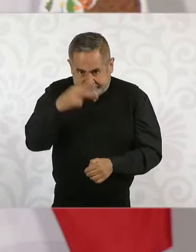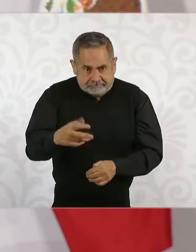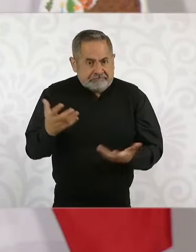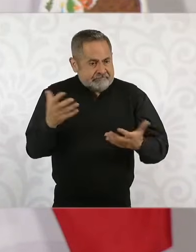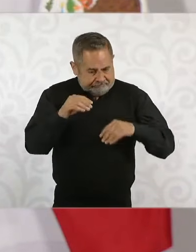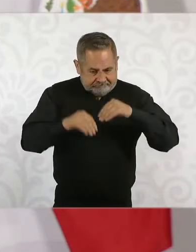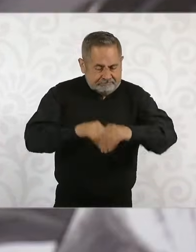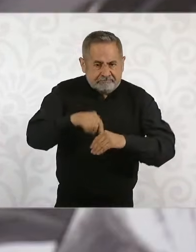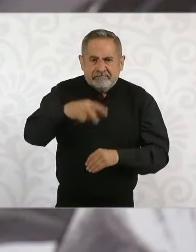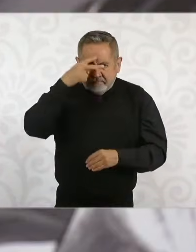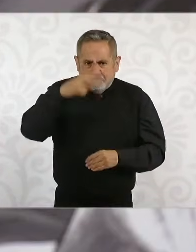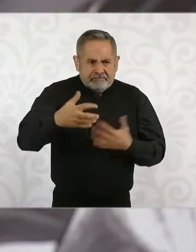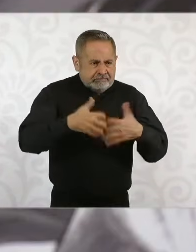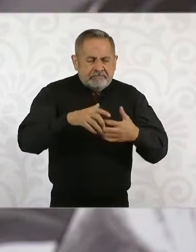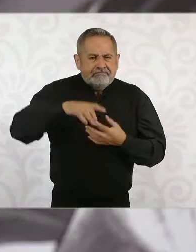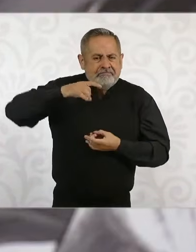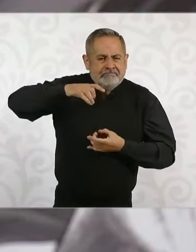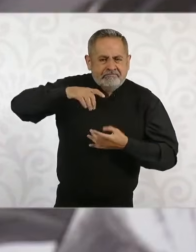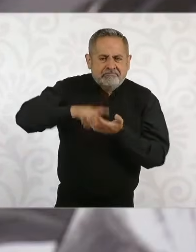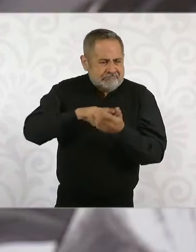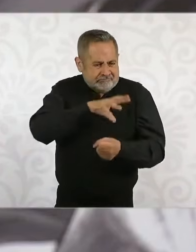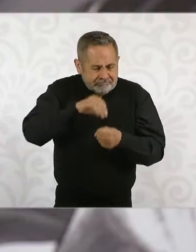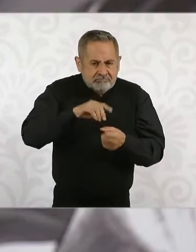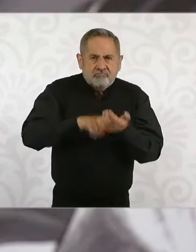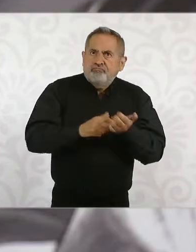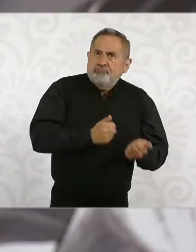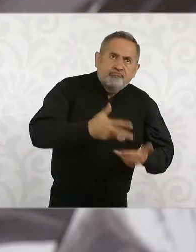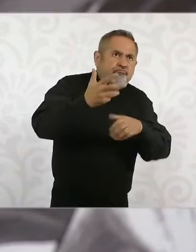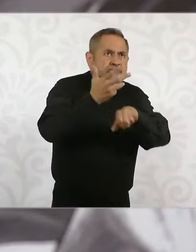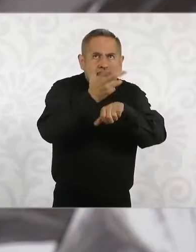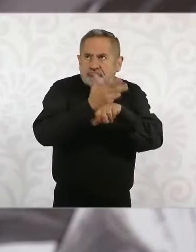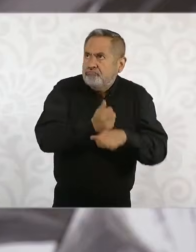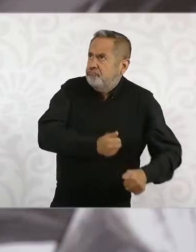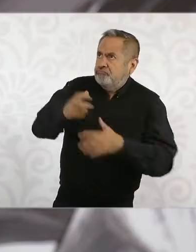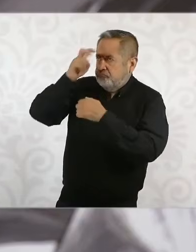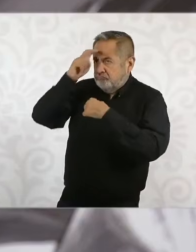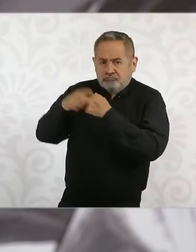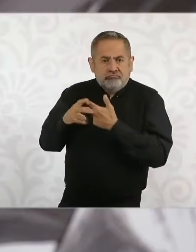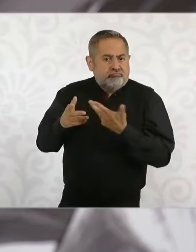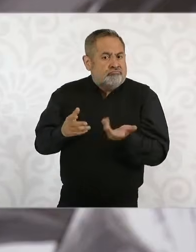activos hormonales que viajan a Estados Unidos, a Europa, donde luego el principio activo es lo